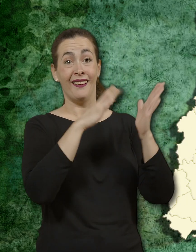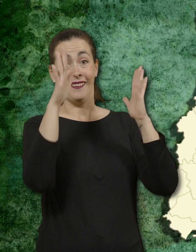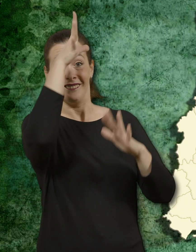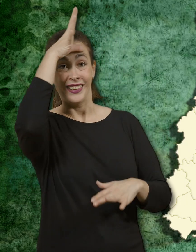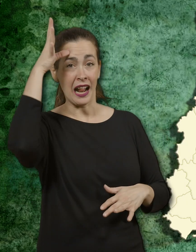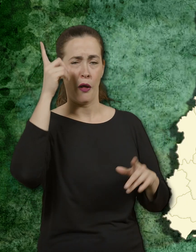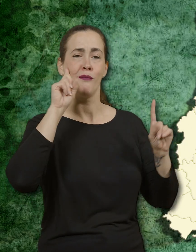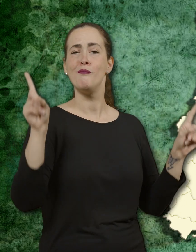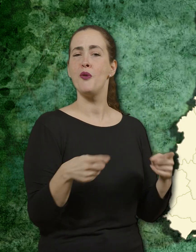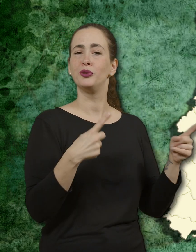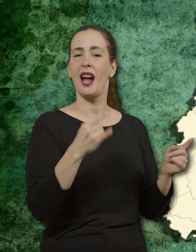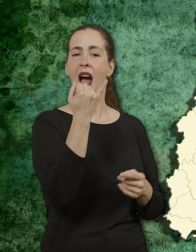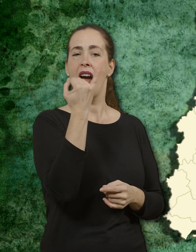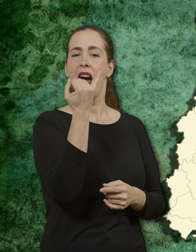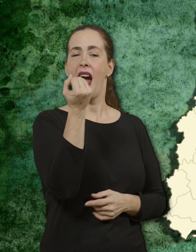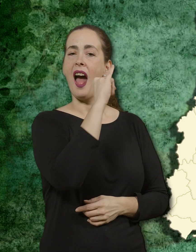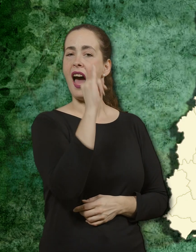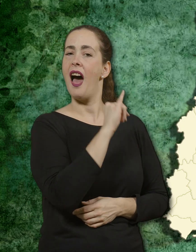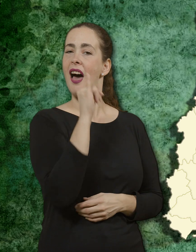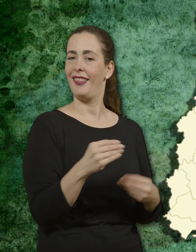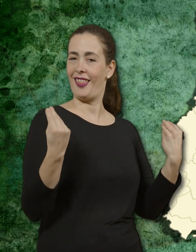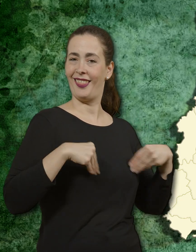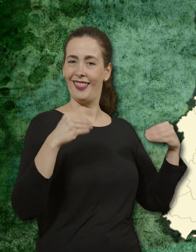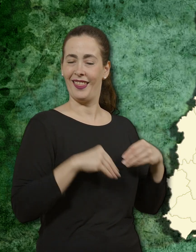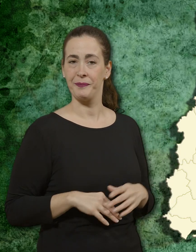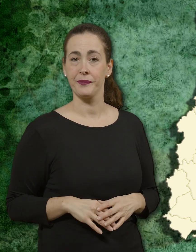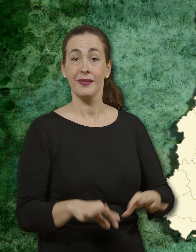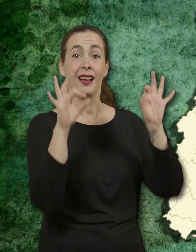Gaudir de la música de l'Estiu Jazz.